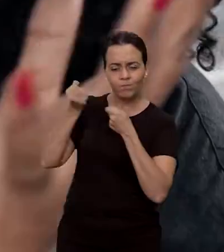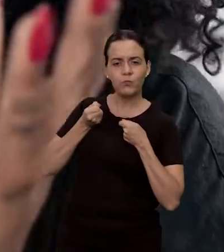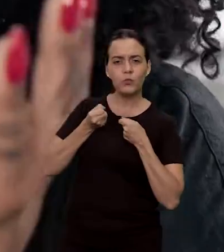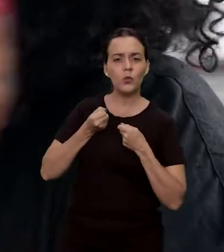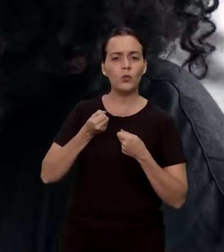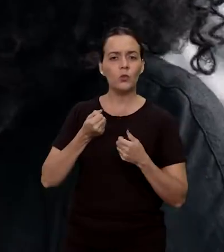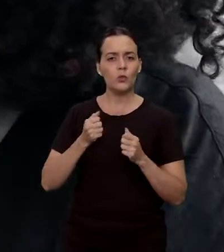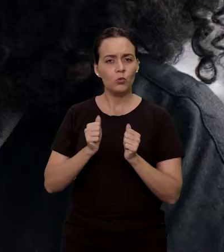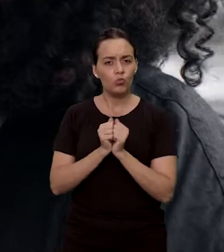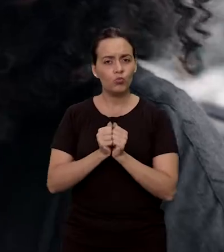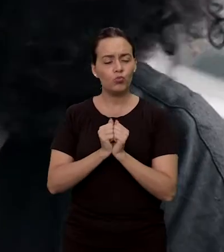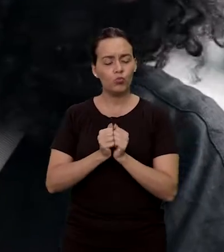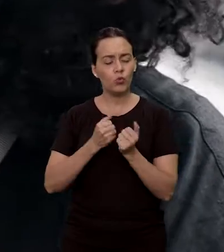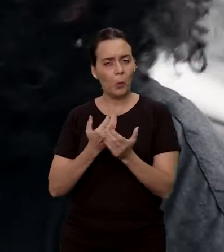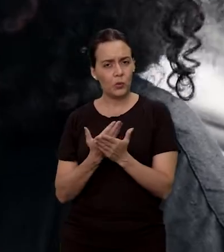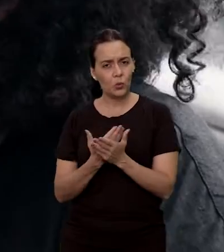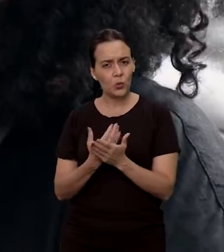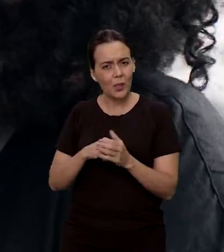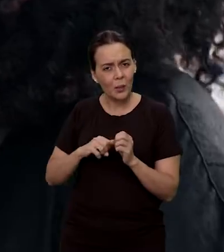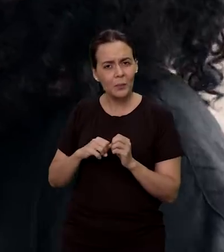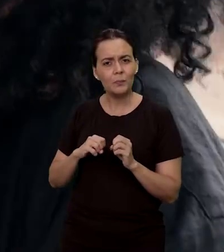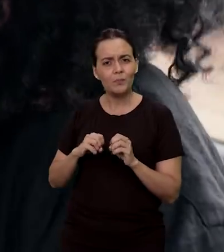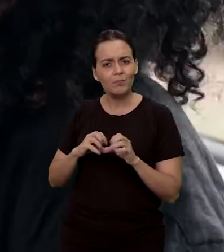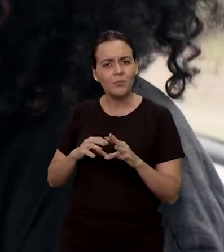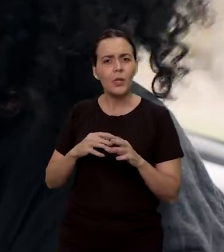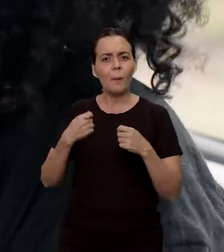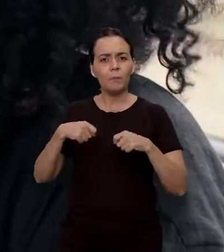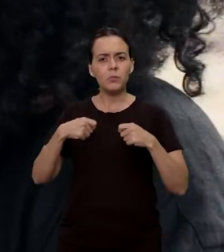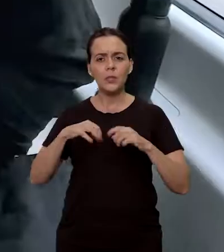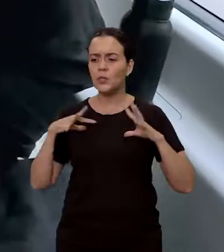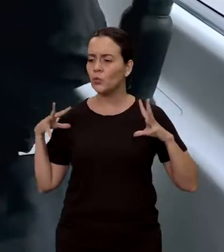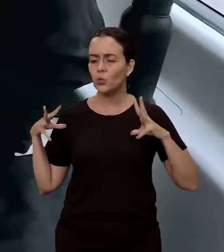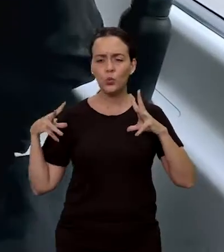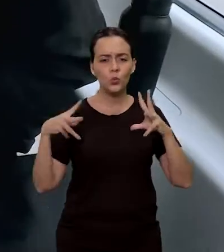porque a filosofia, ela está e precisa estar para todas as pessoas.